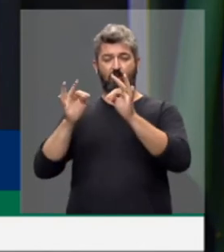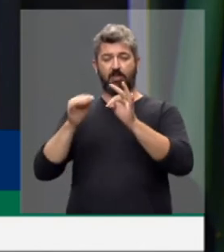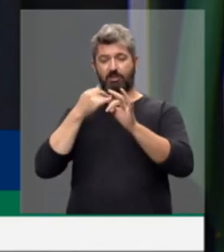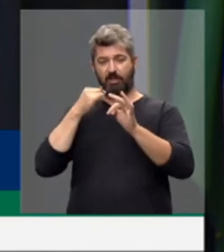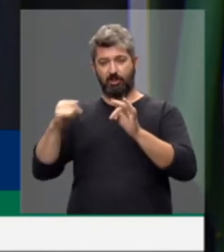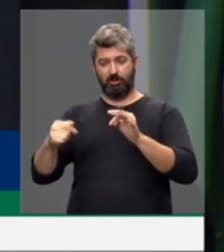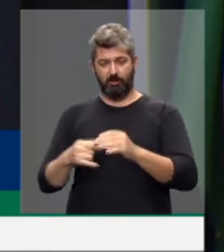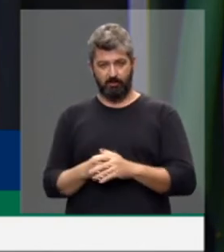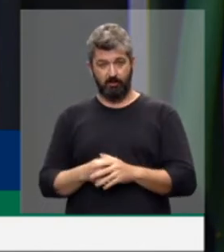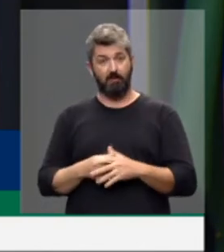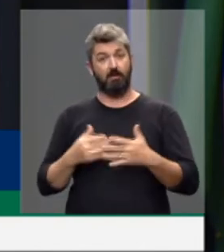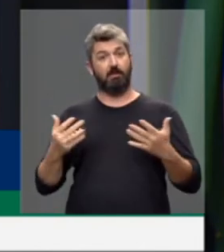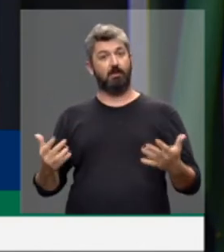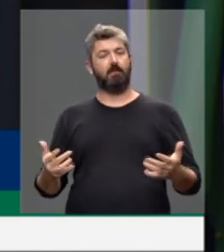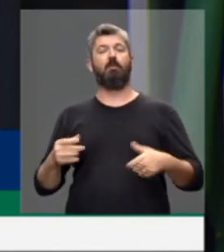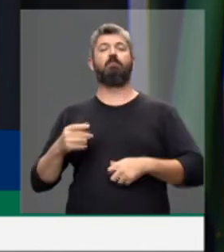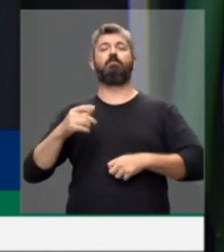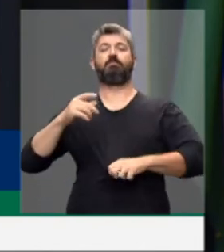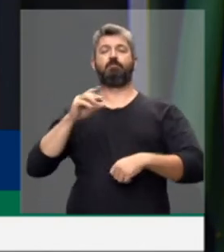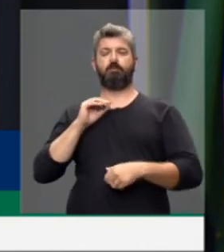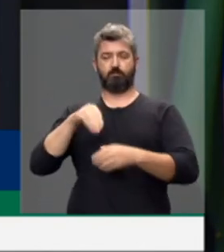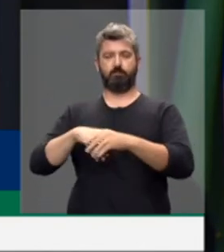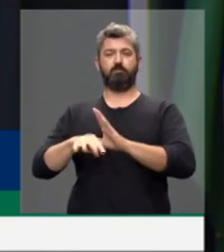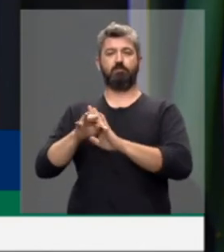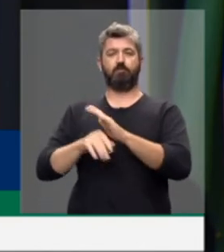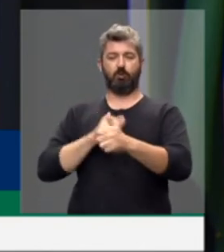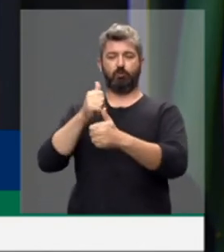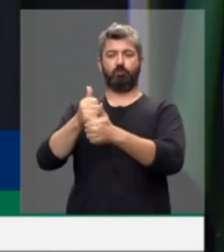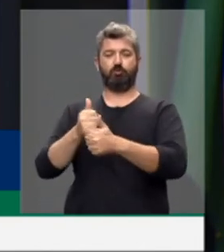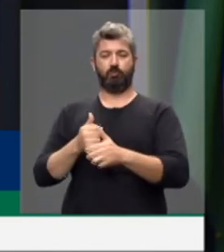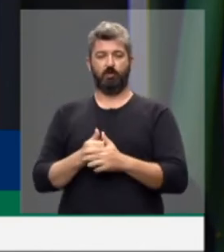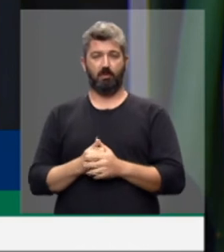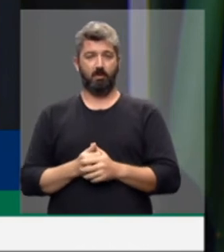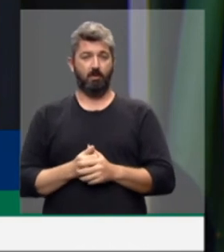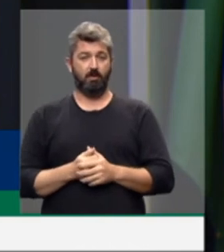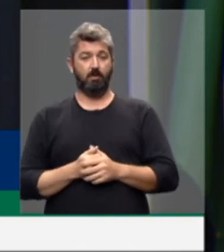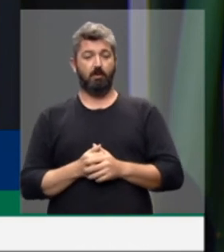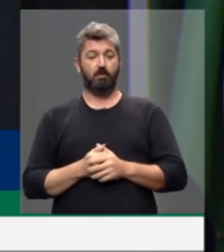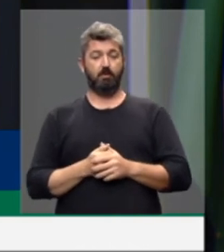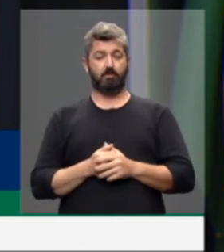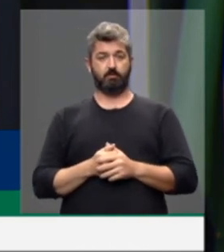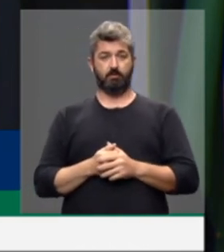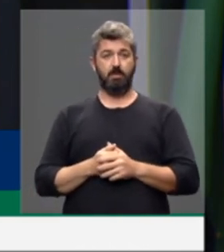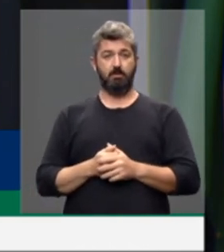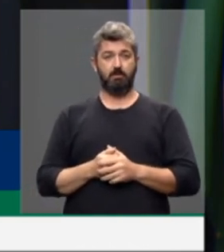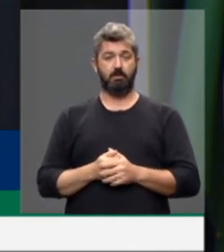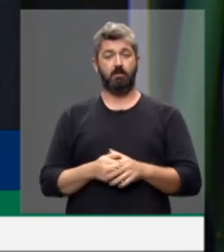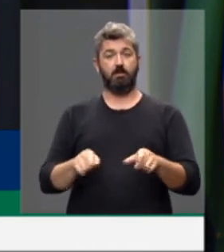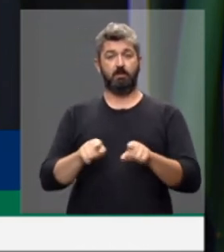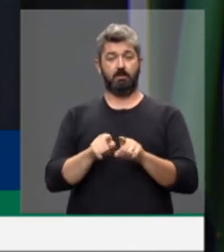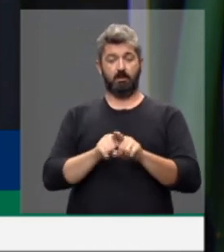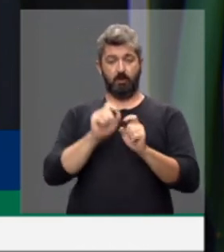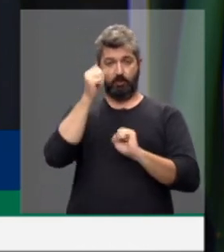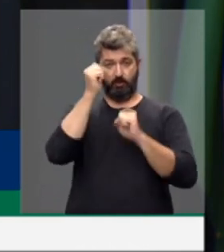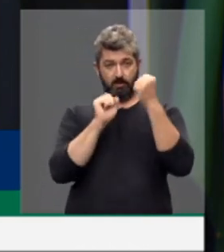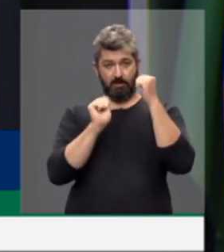DESTINAÇÃO DOS INVESTIMENTOS A EMENDA ASSEGURA MONTANTE MÍNIMO PARA PROJETOS DE PESQUISA E DESENVOLVIMENTO, RAZÃO PELA QUAL FOI INCLUÍDA NO TEXTO DO SUBSTITUTIVO.